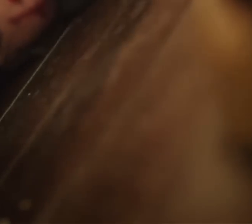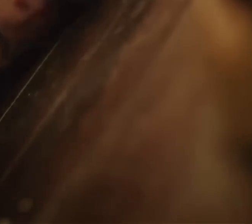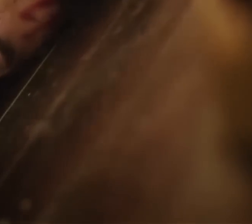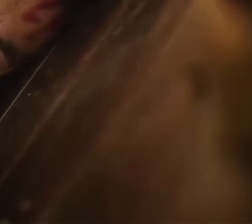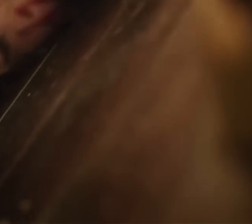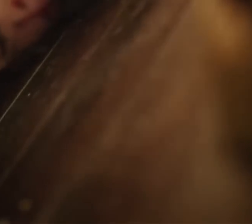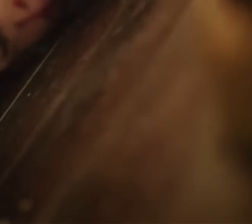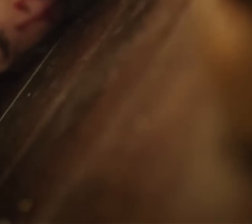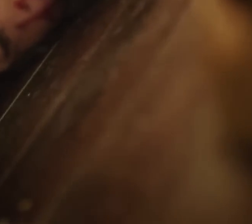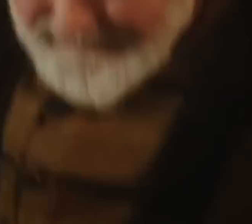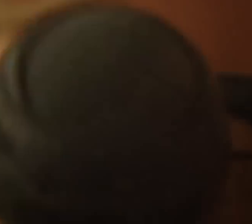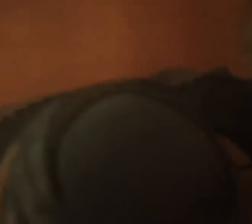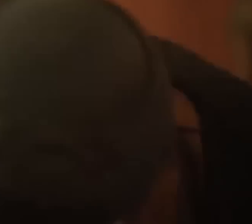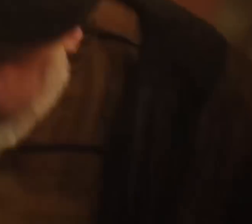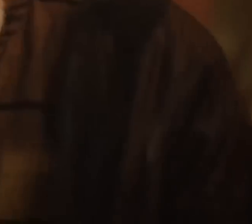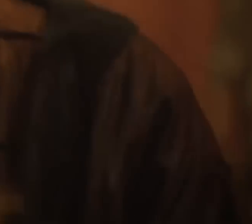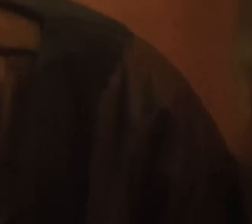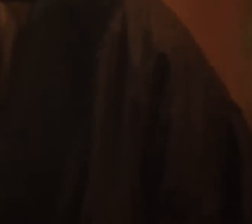(Kırbaç sesi)